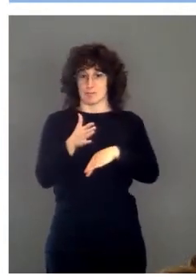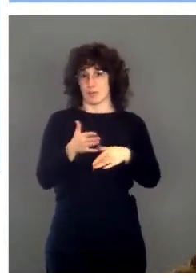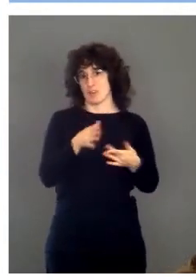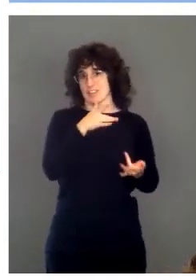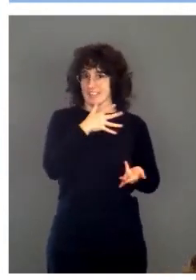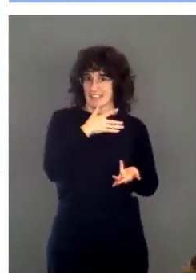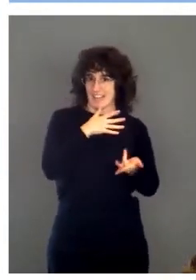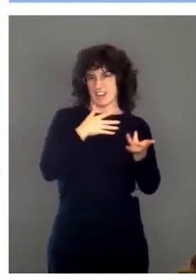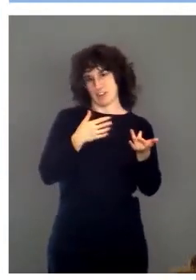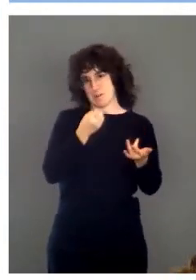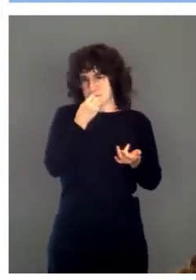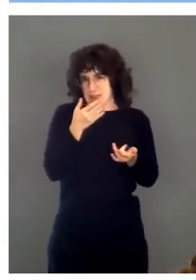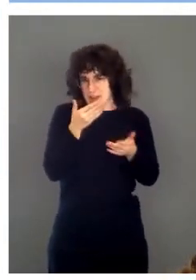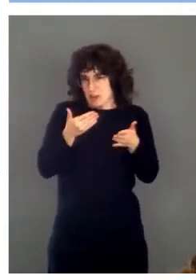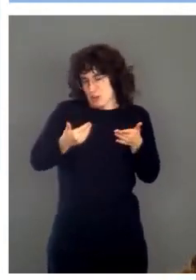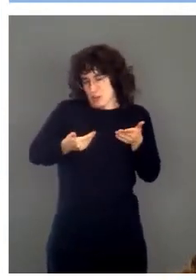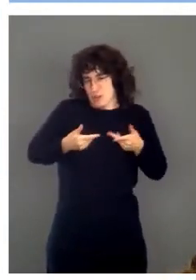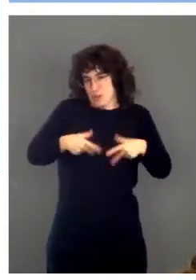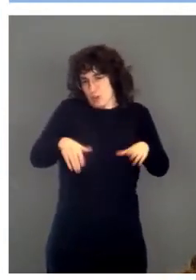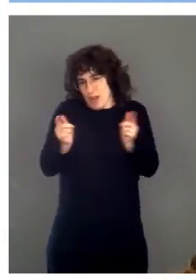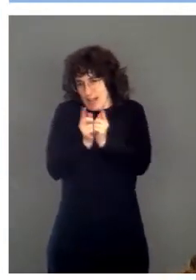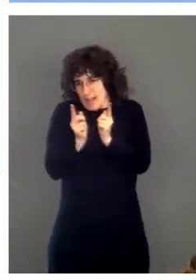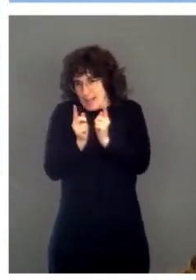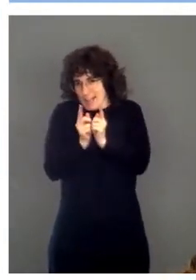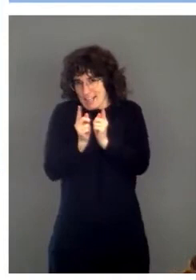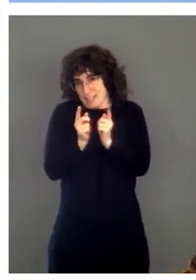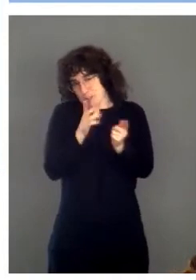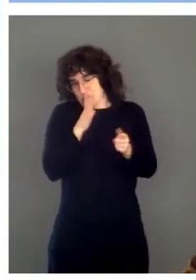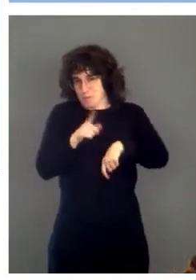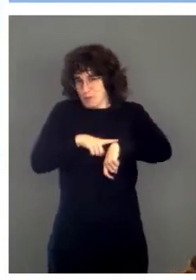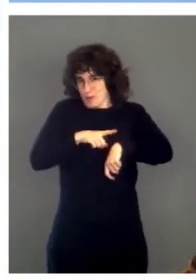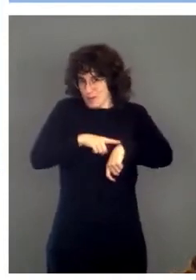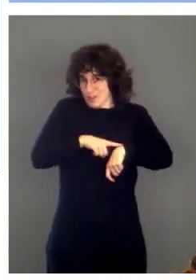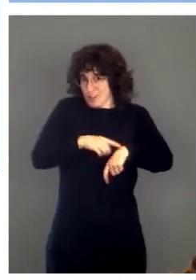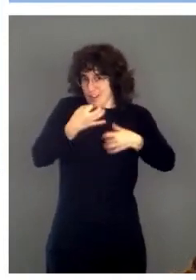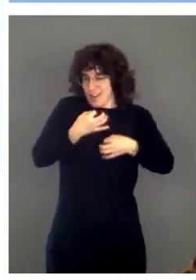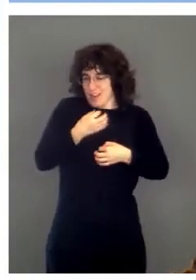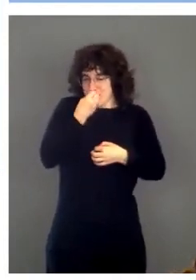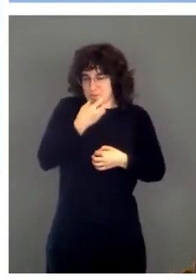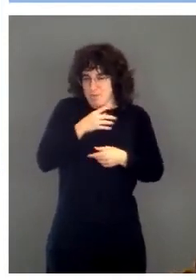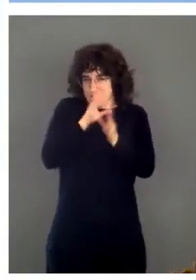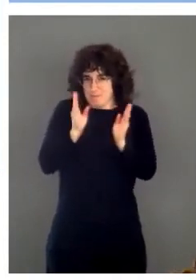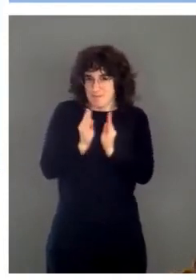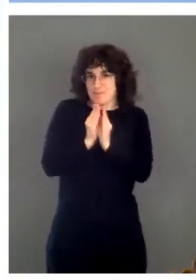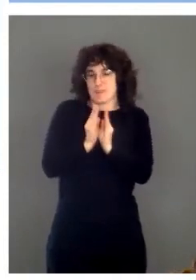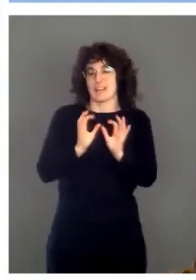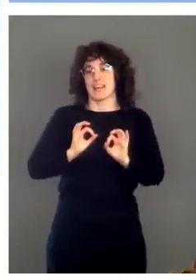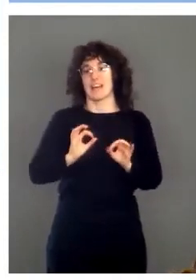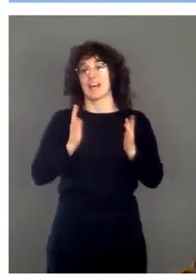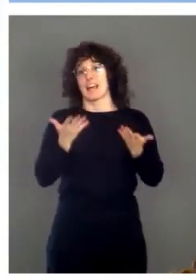Cuantas menos palabras se digan mejor hay que ser concreto Reitero a nuestro compromiso por ayudar al colectivo autónomo